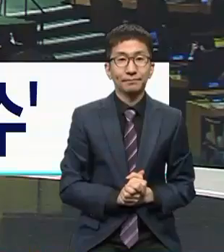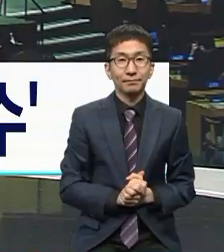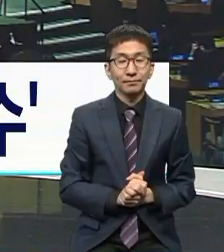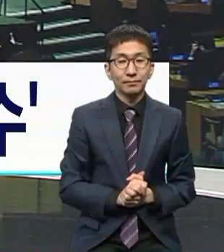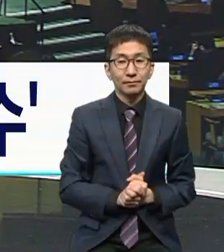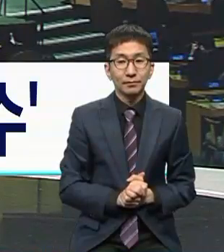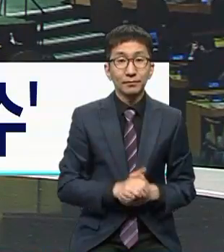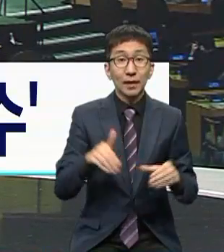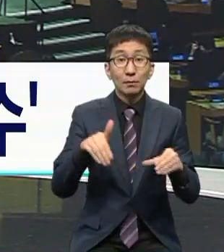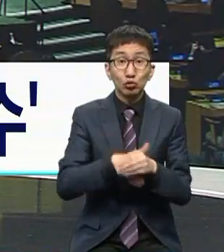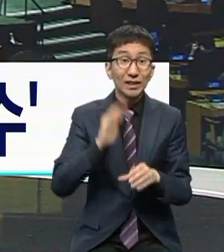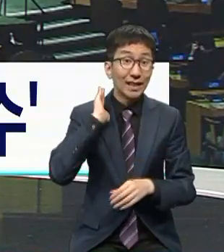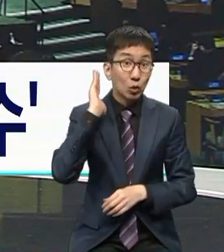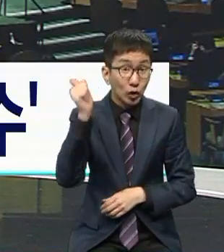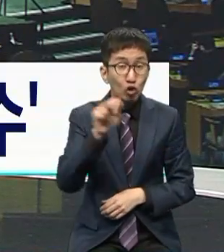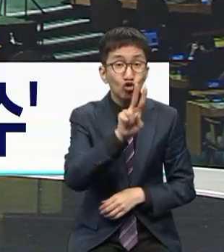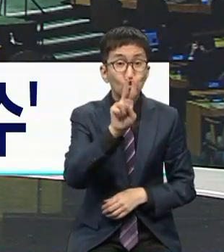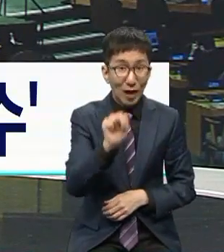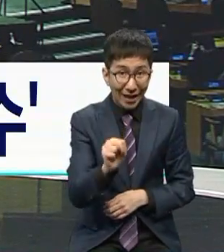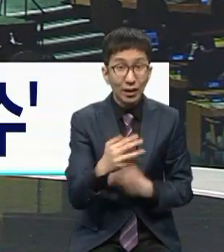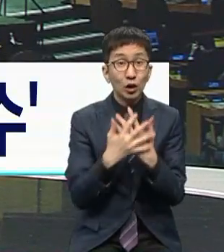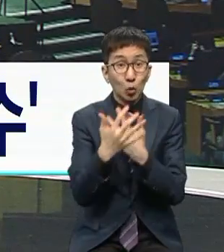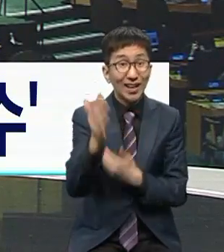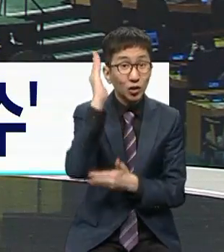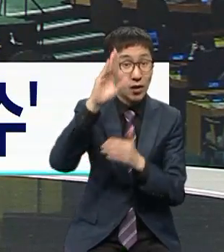하와이에서 SBS 권란입니다. (앵커) 들으신 대로 문재인 대통령은 이번 유엔 총회 연설에서 종전 선언을